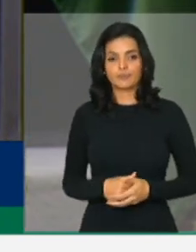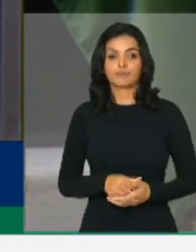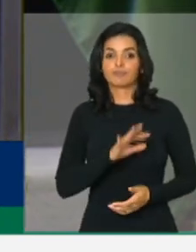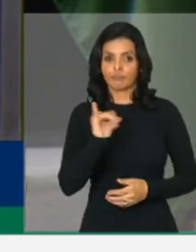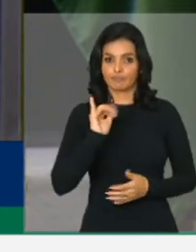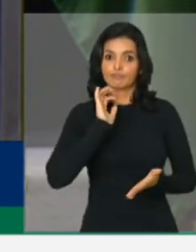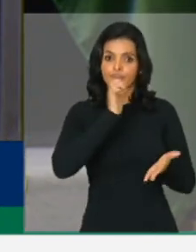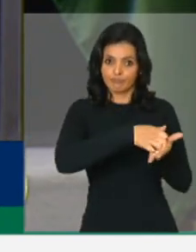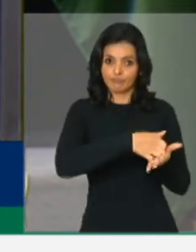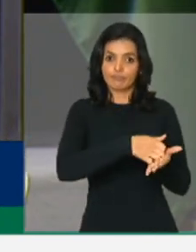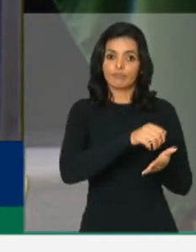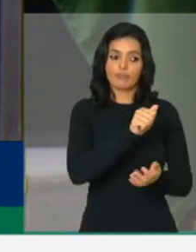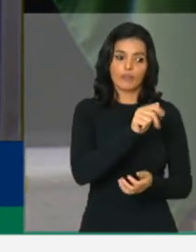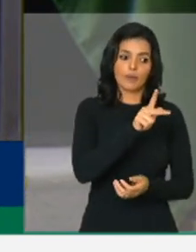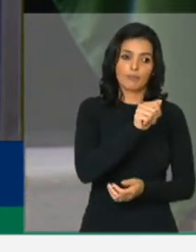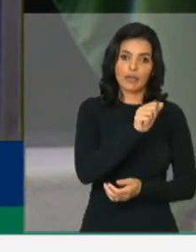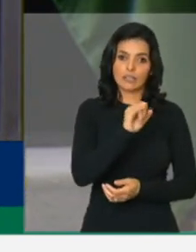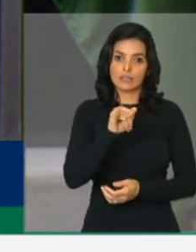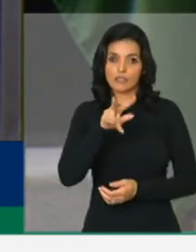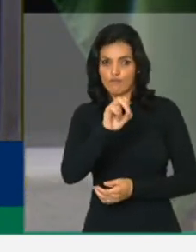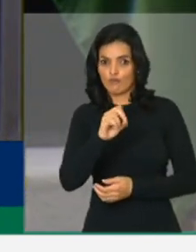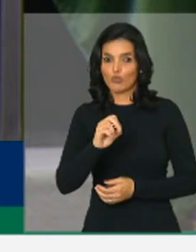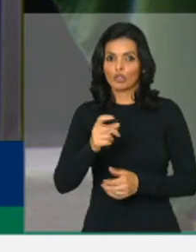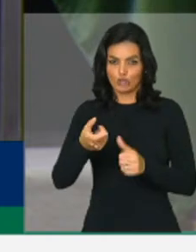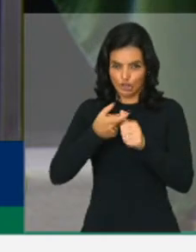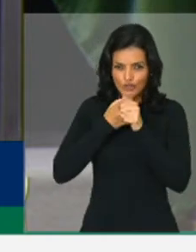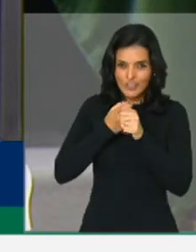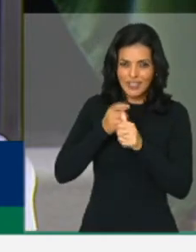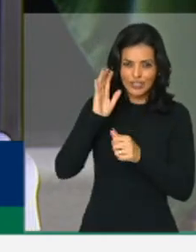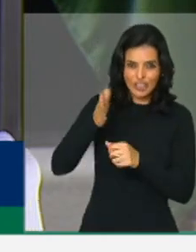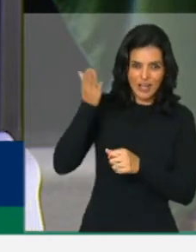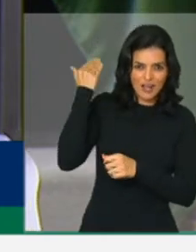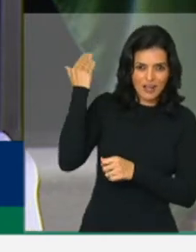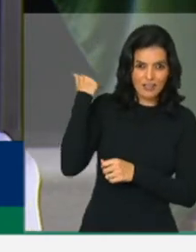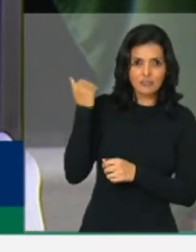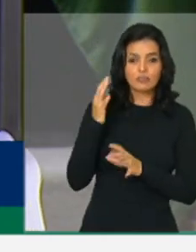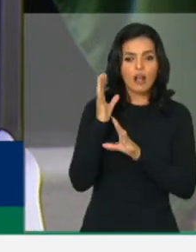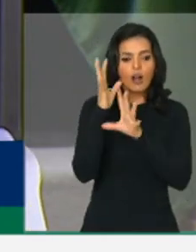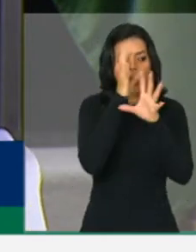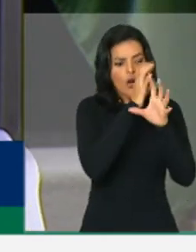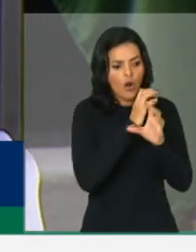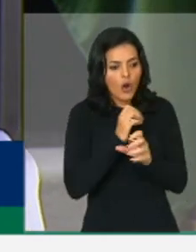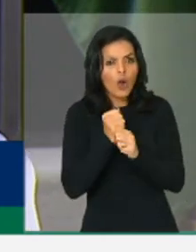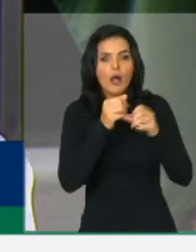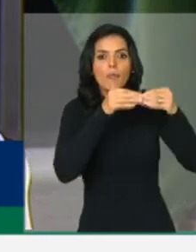ADMINISTRAÇÃO DOS FUNDOS. NO QUE SE REFERE A CONSTITUCIONALIDADE FORMAL, CONSTATAMOS QUE A MATÉRIA EM APREÇO É PASSÍVEL DE DISCIPLINA POR MEDIDA